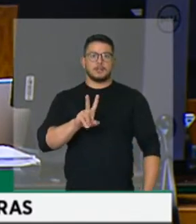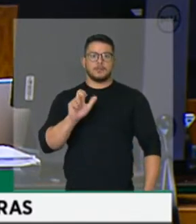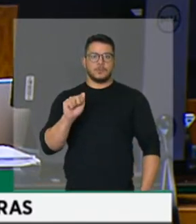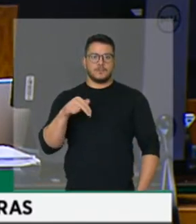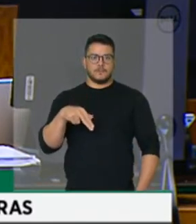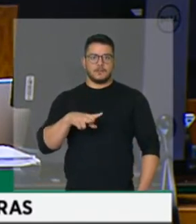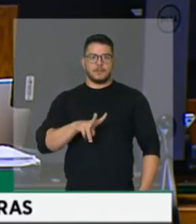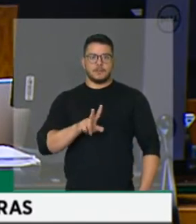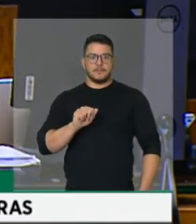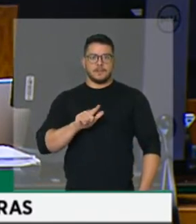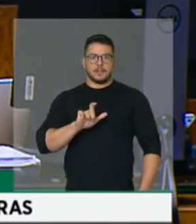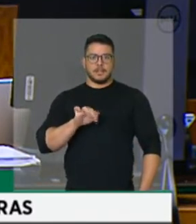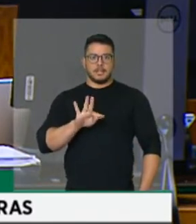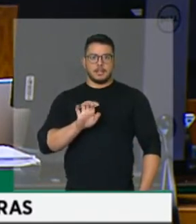IVAN. NO MICROFONE, DEPUTADO